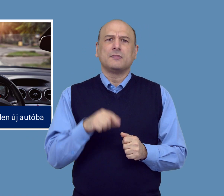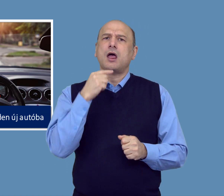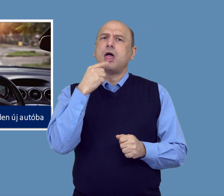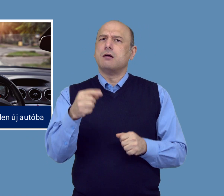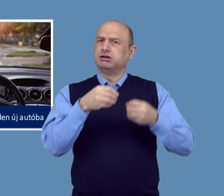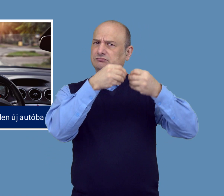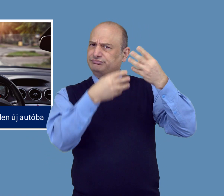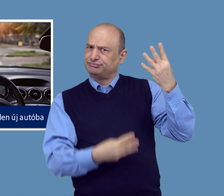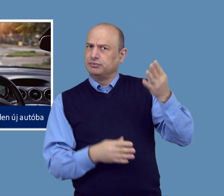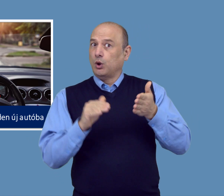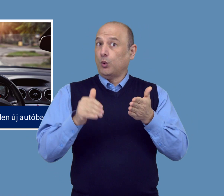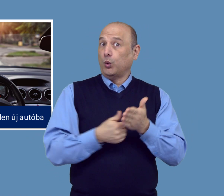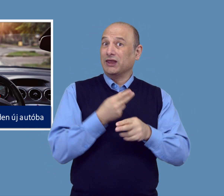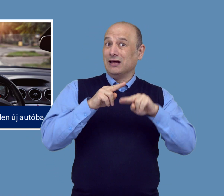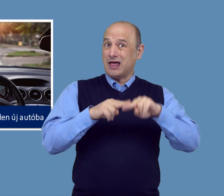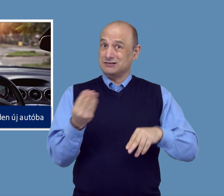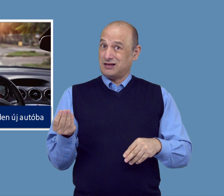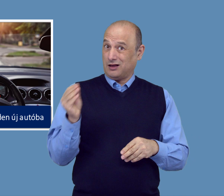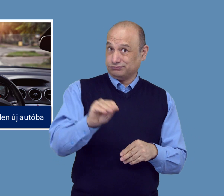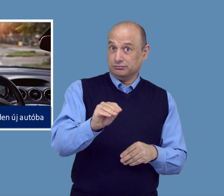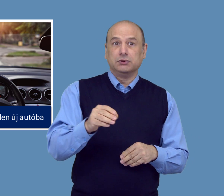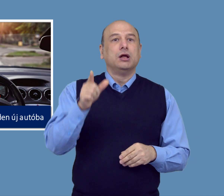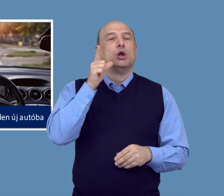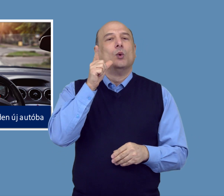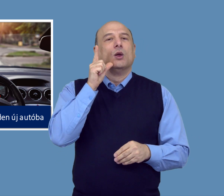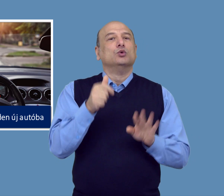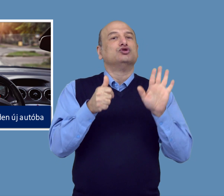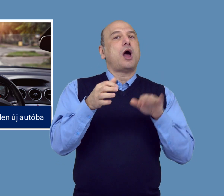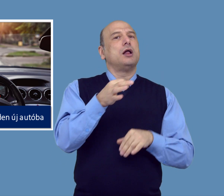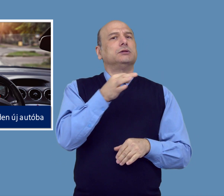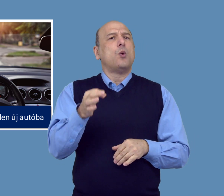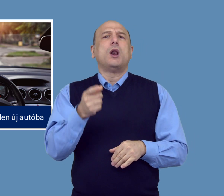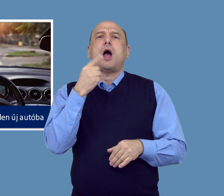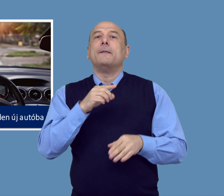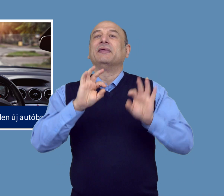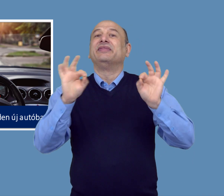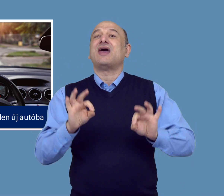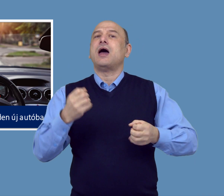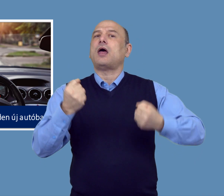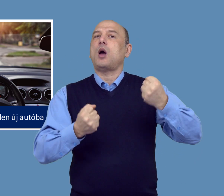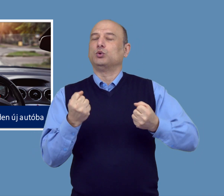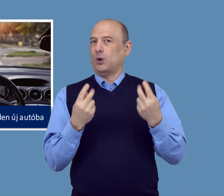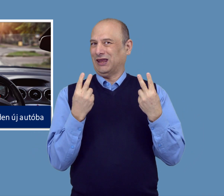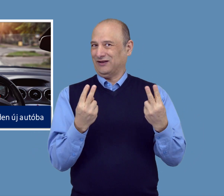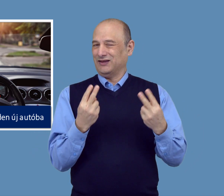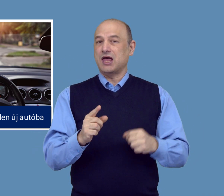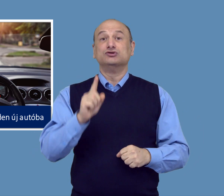Ezek az újdonságok elvileg idén július 6-tól homologizált autóra vonatkoznak,